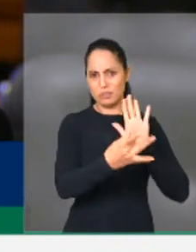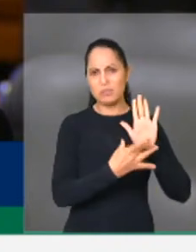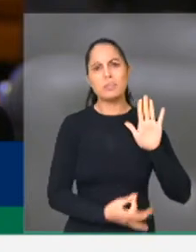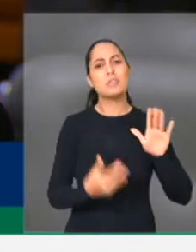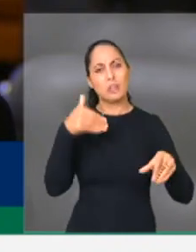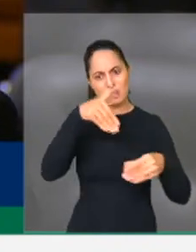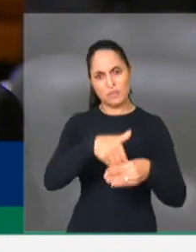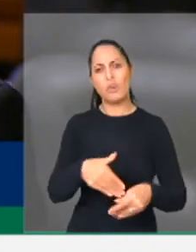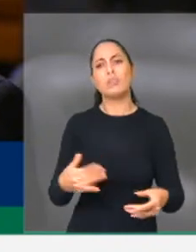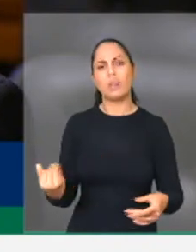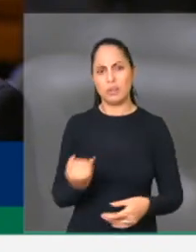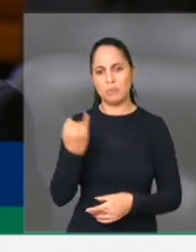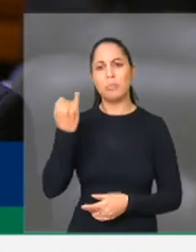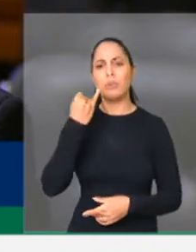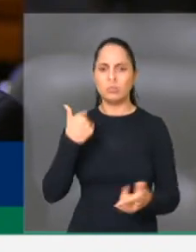TRANQUILA DO QUE FOI DITO AS NOTAS TAQUIGRÁFICAS